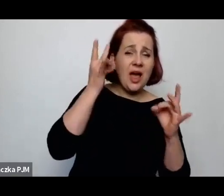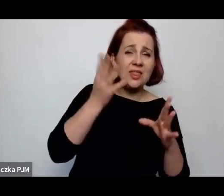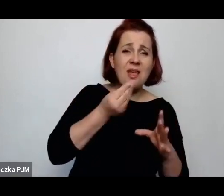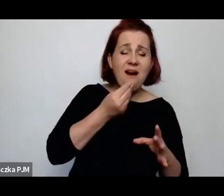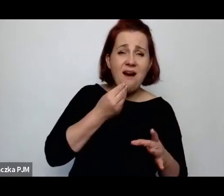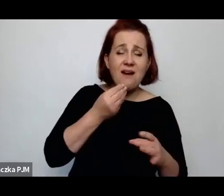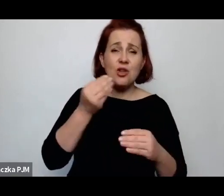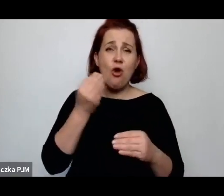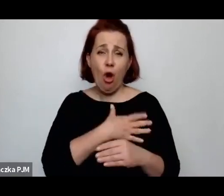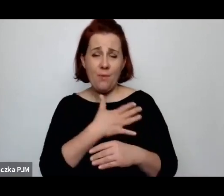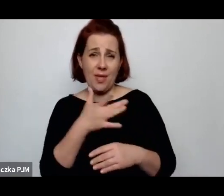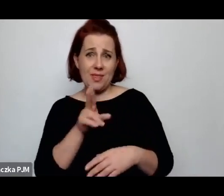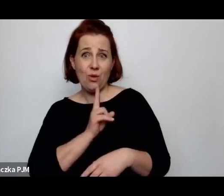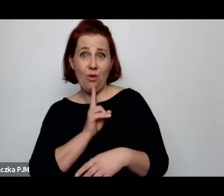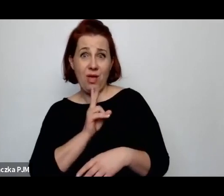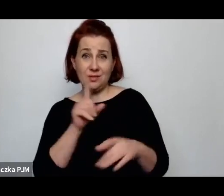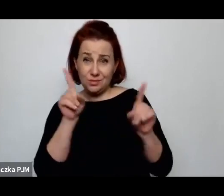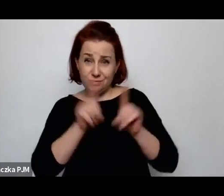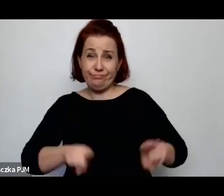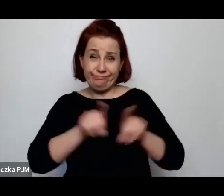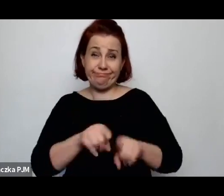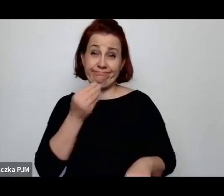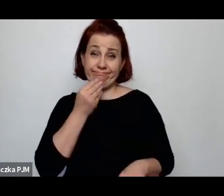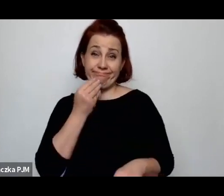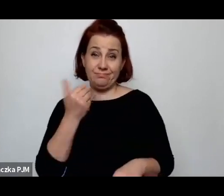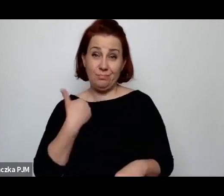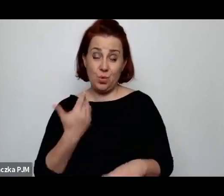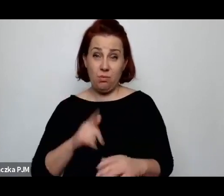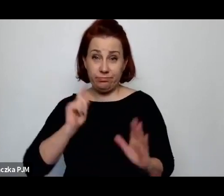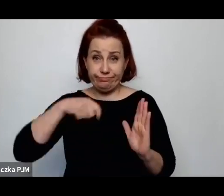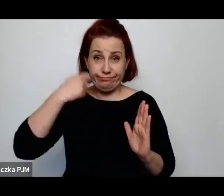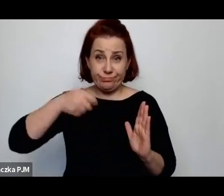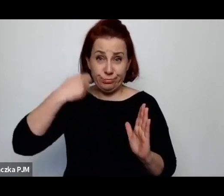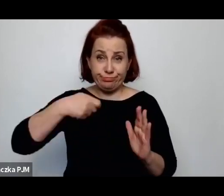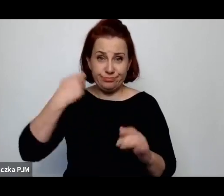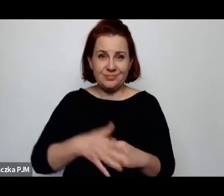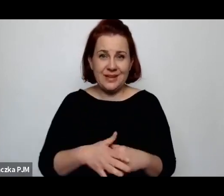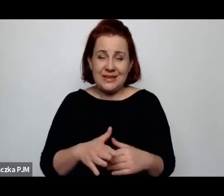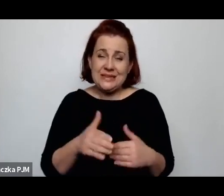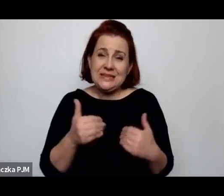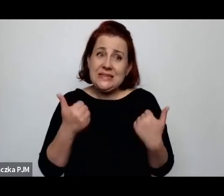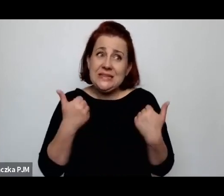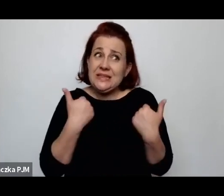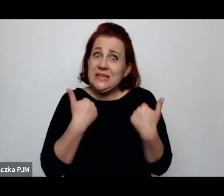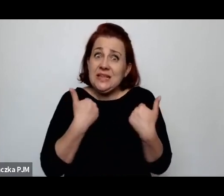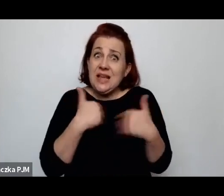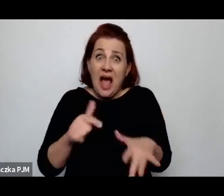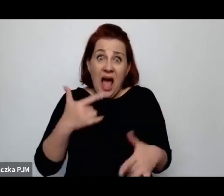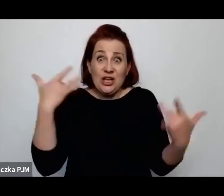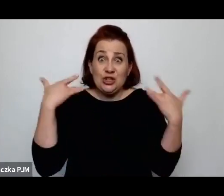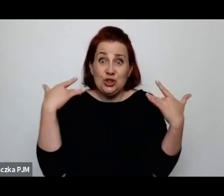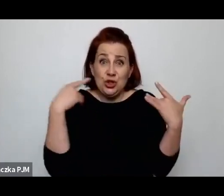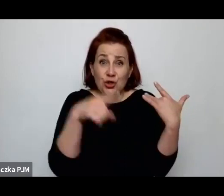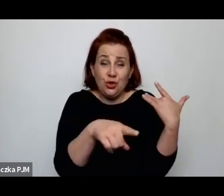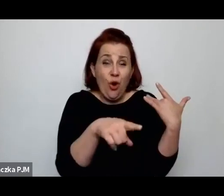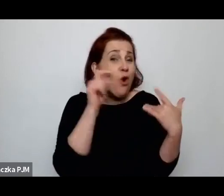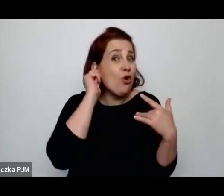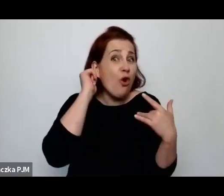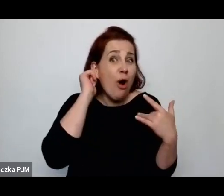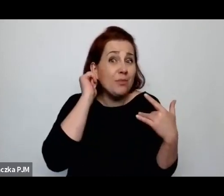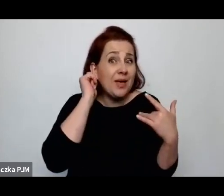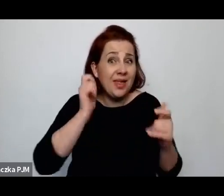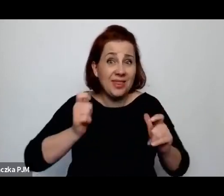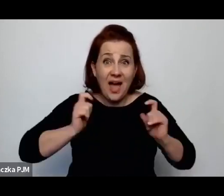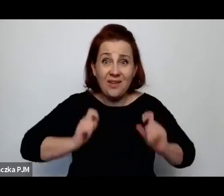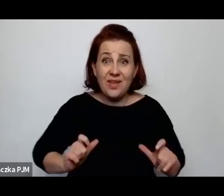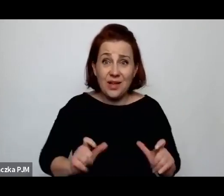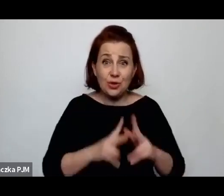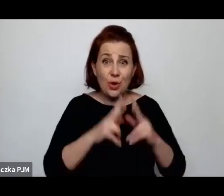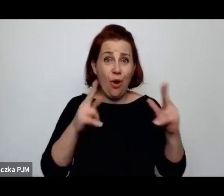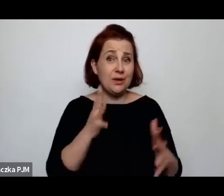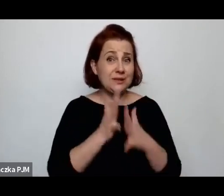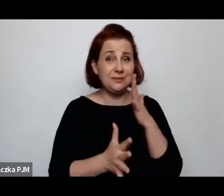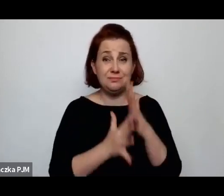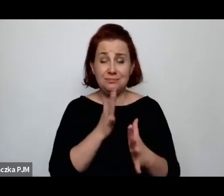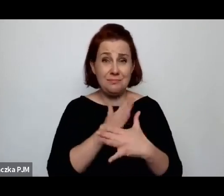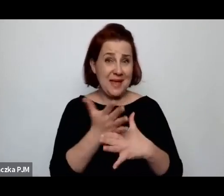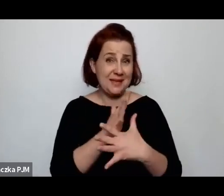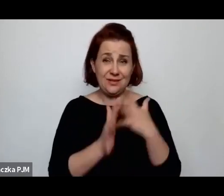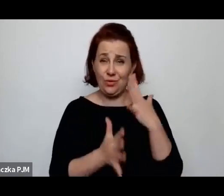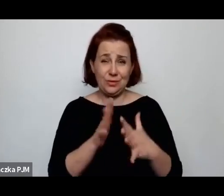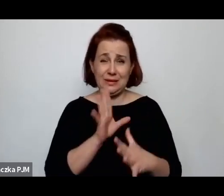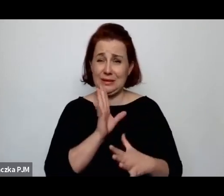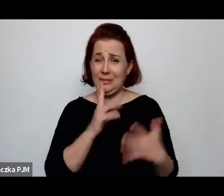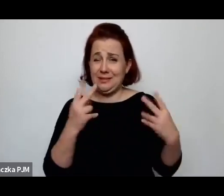No nie chciałabym być kobietą wiejską w międzywojniu chyba – no, chyba nie.